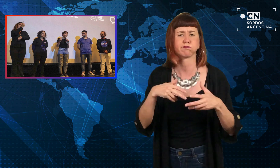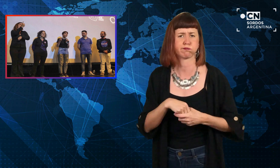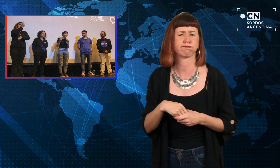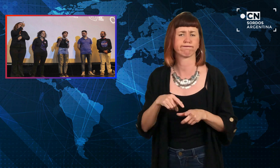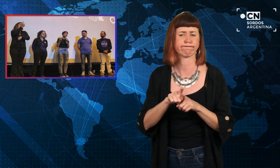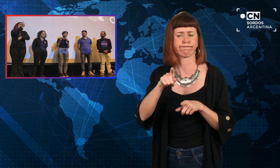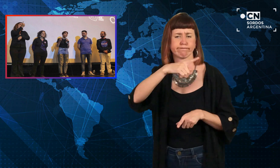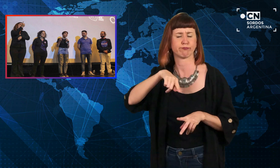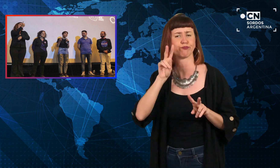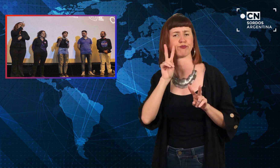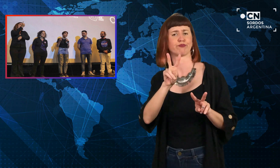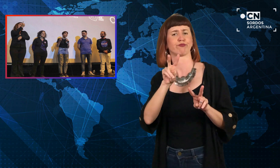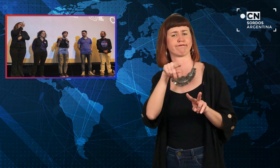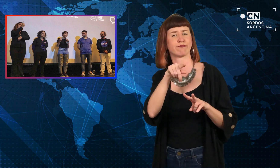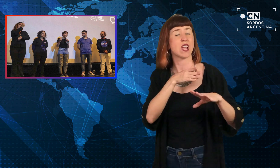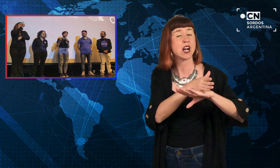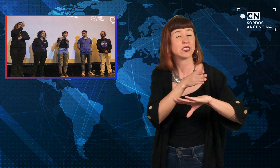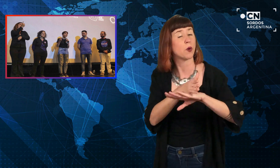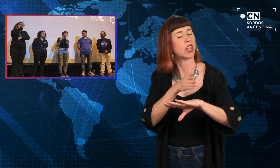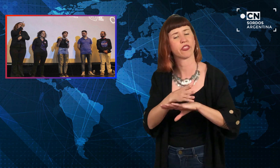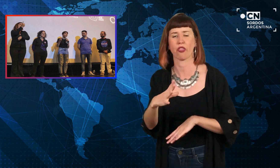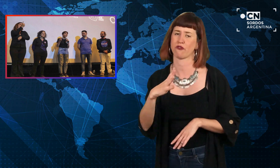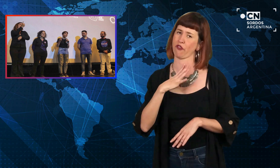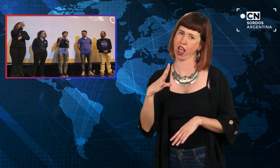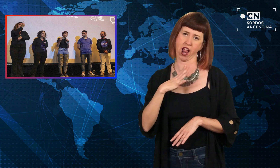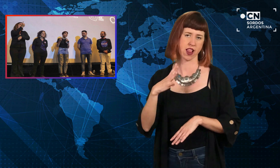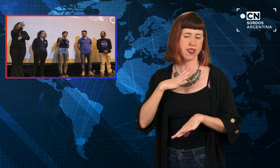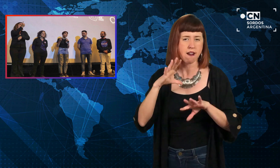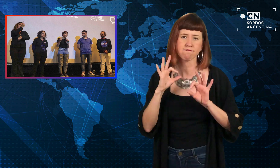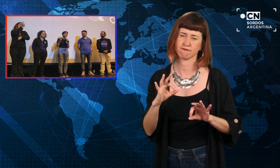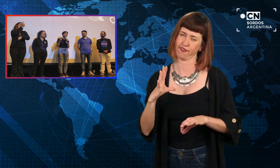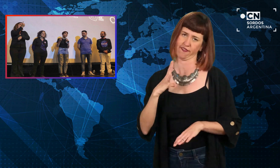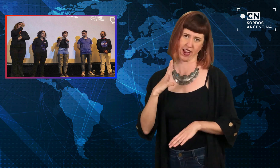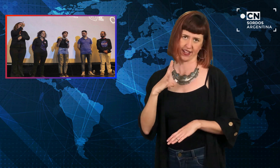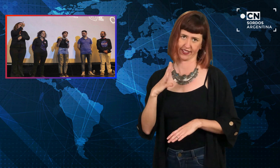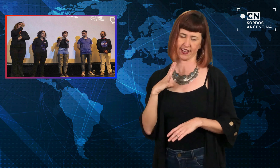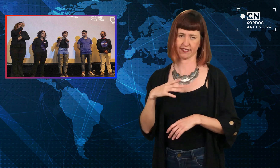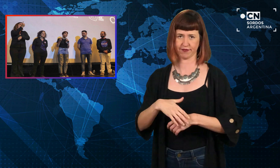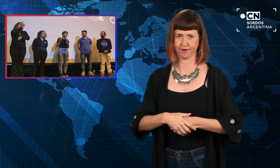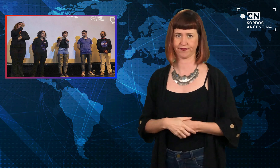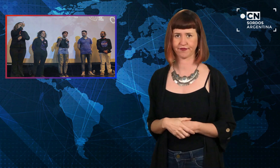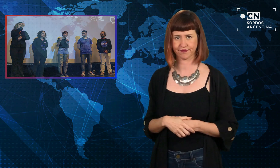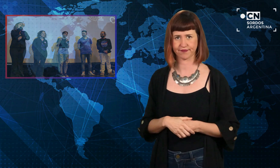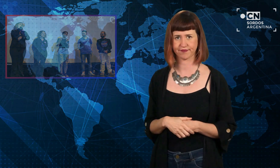Las personas que asistieron subieron al escenario para exponer su realidad ante la falta de accesibilidad.